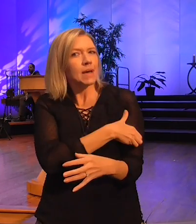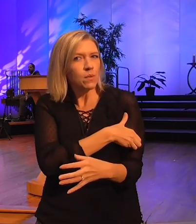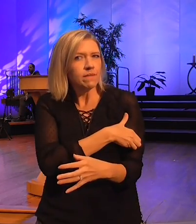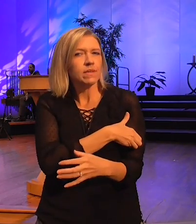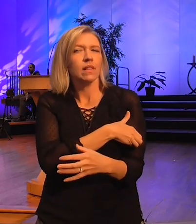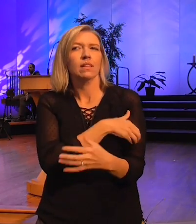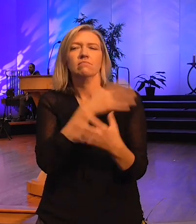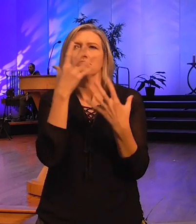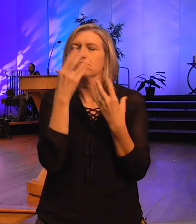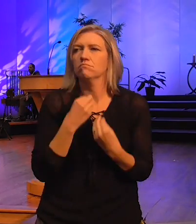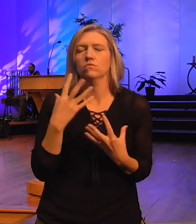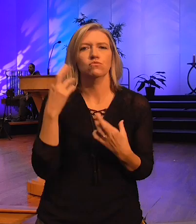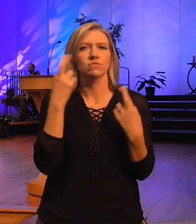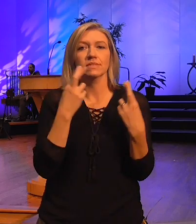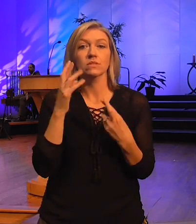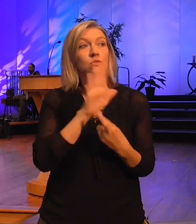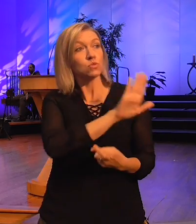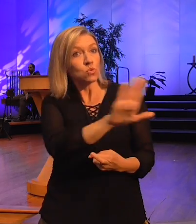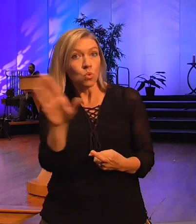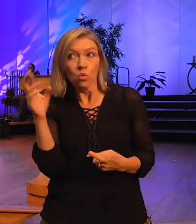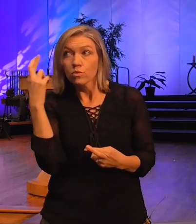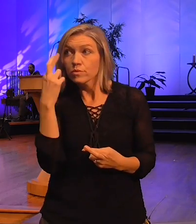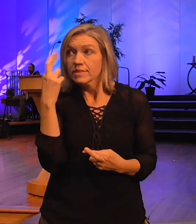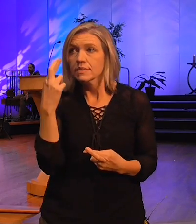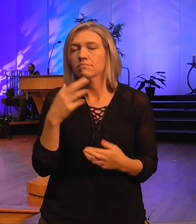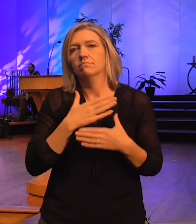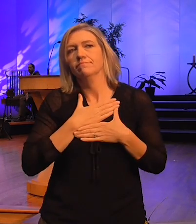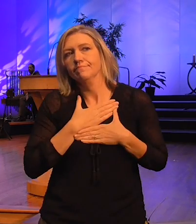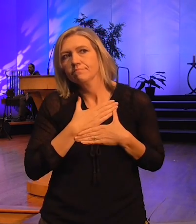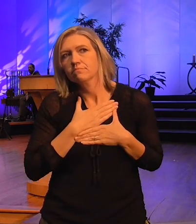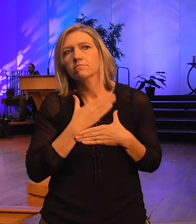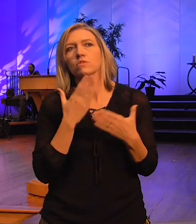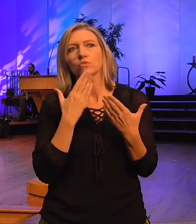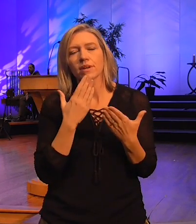y cualquiera que sea tu razón, estamos muy agradecidos de que estés aquí hoy, ya sea que hayas estado aquí durante